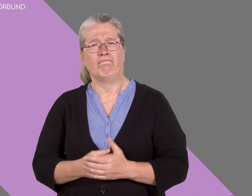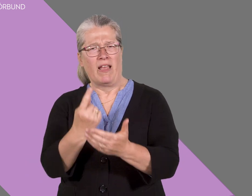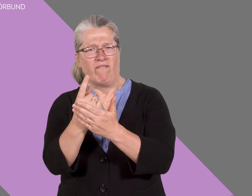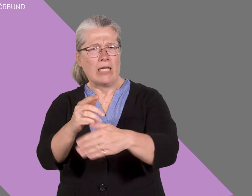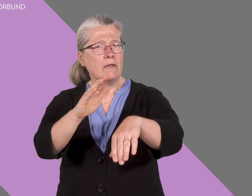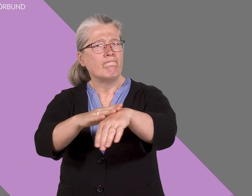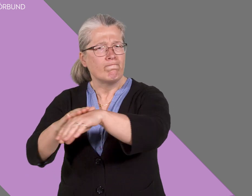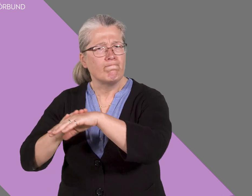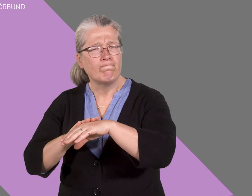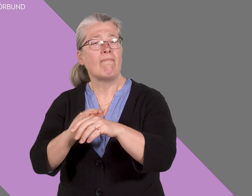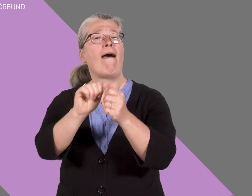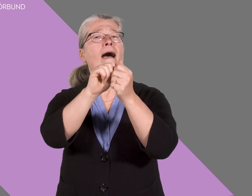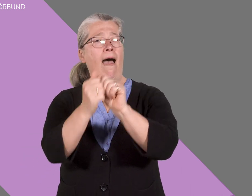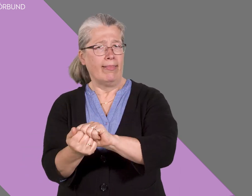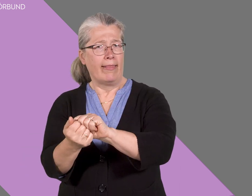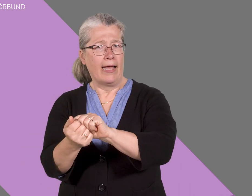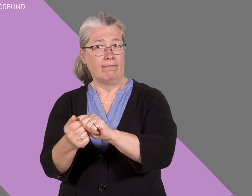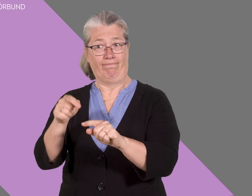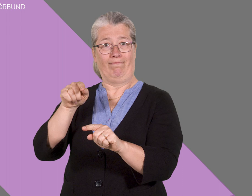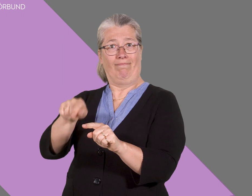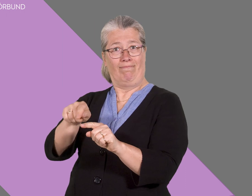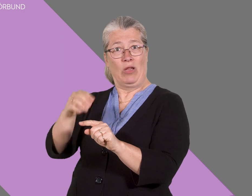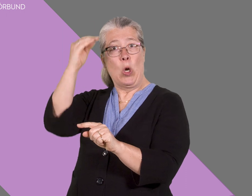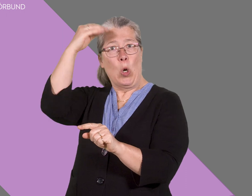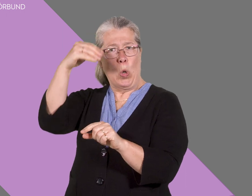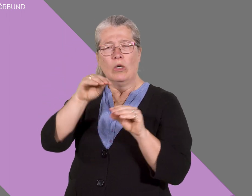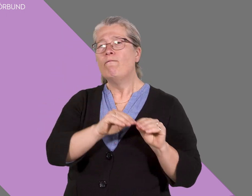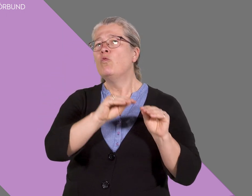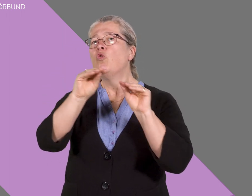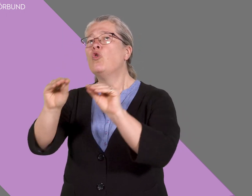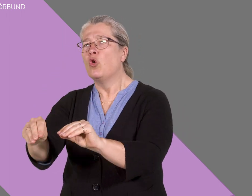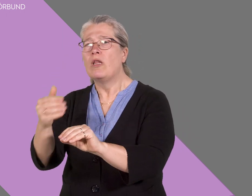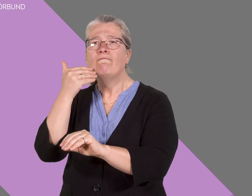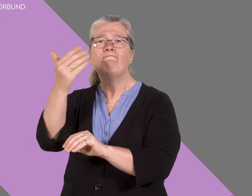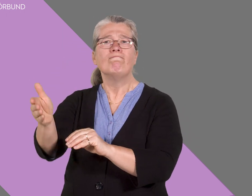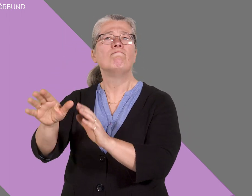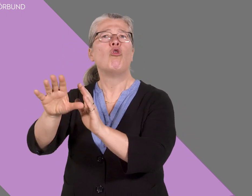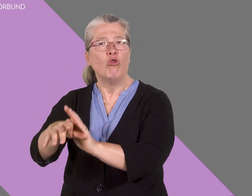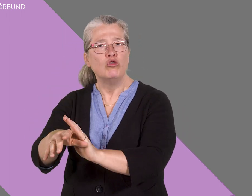OBS! Kursen flyttas till hösten.